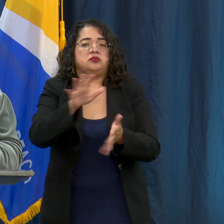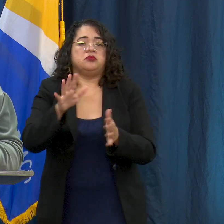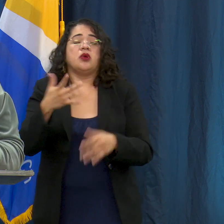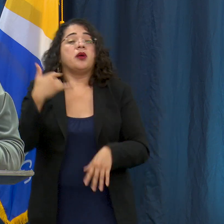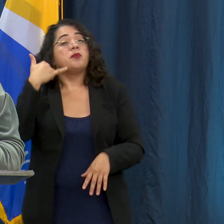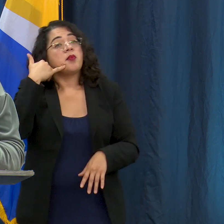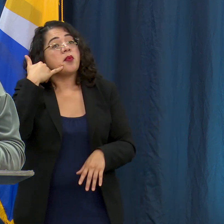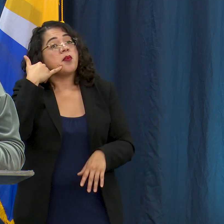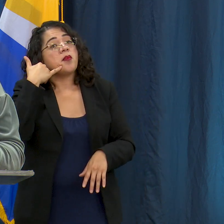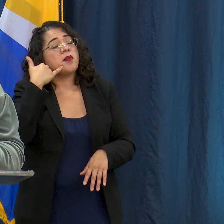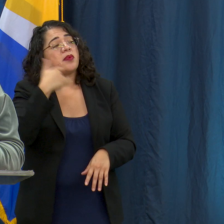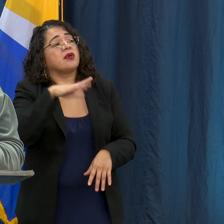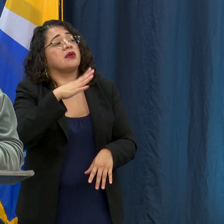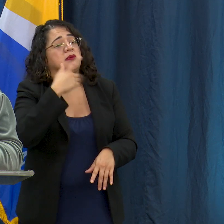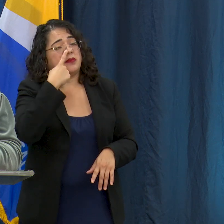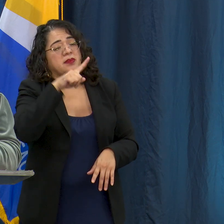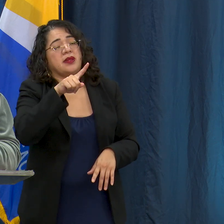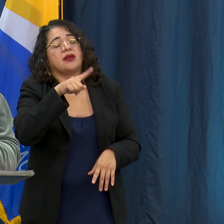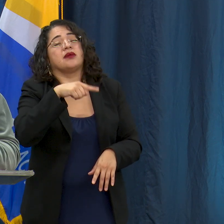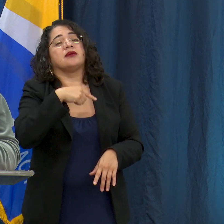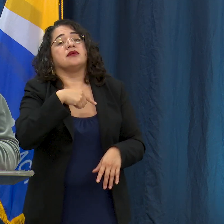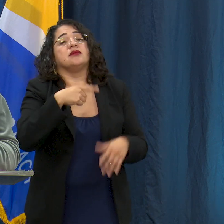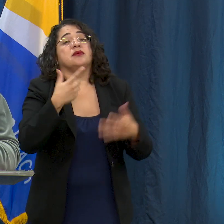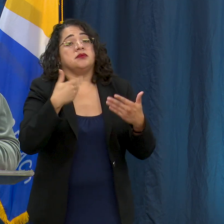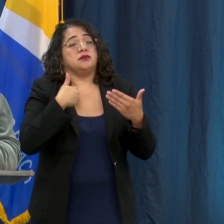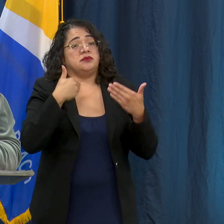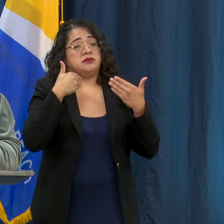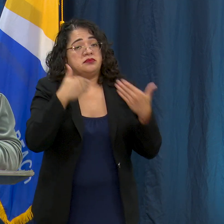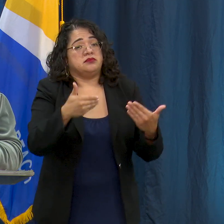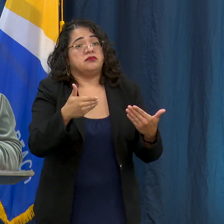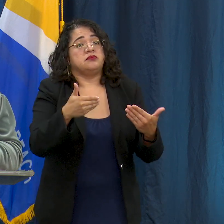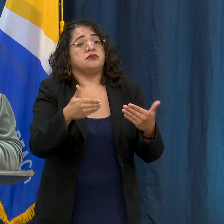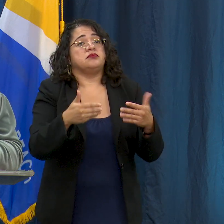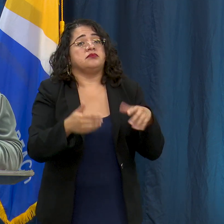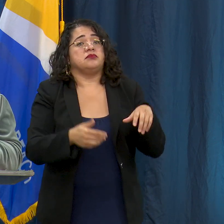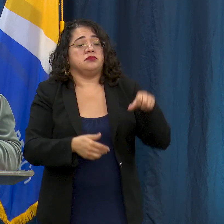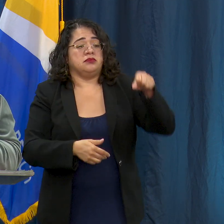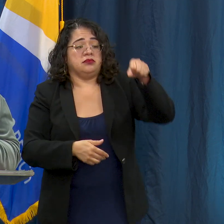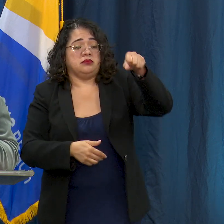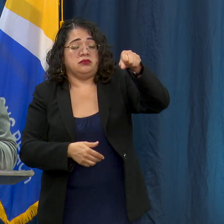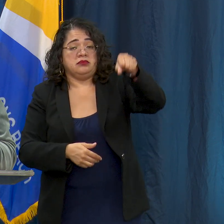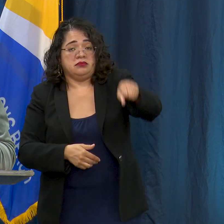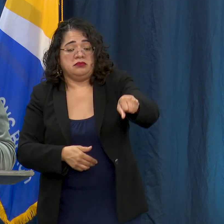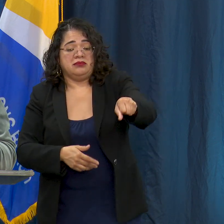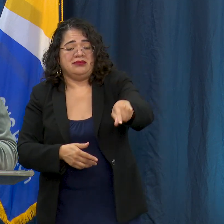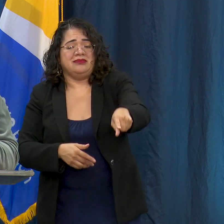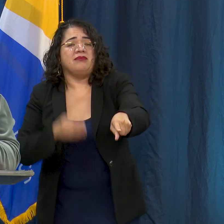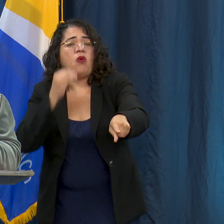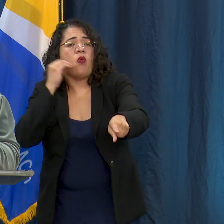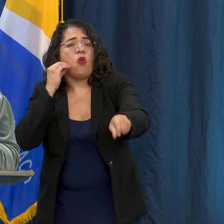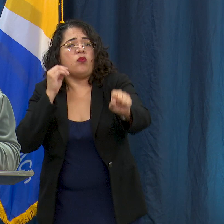Pedic a lesson tragen lugar un un lugar seguro fuera de su casa donde no Tenga